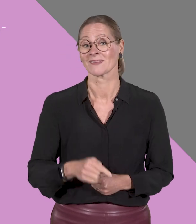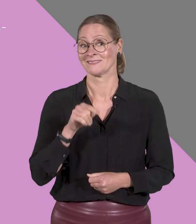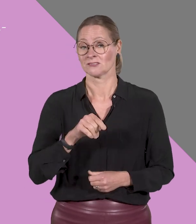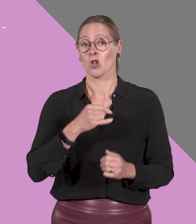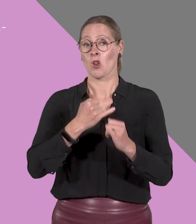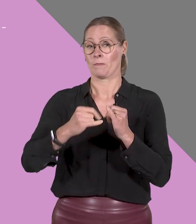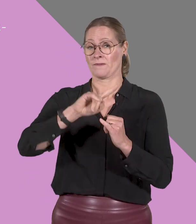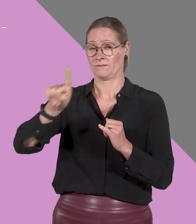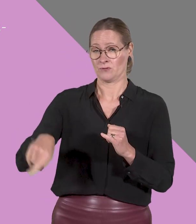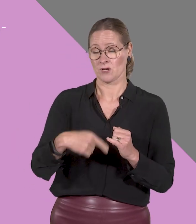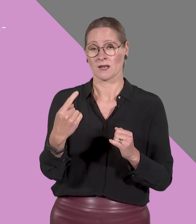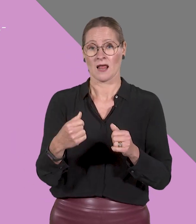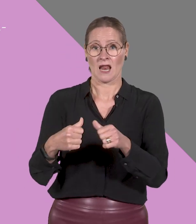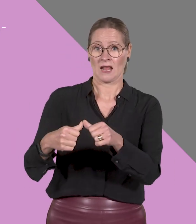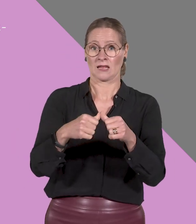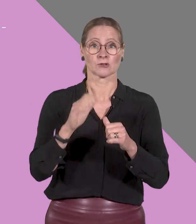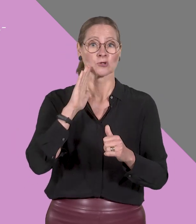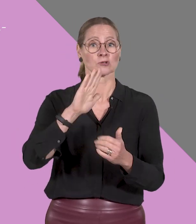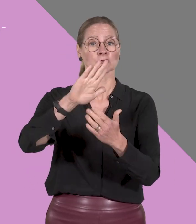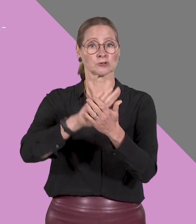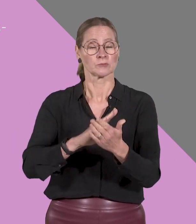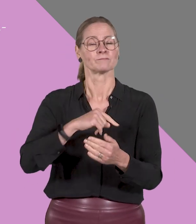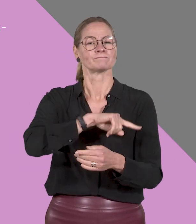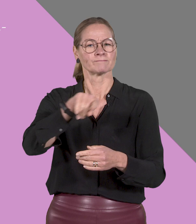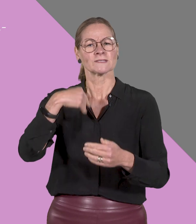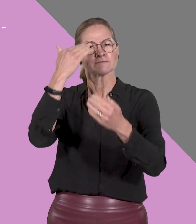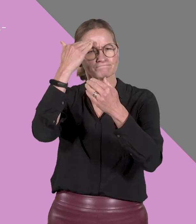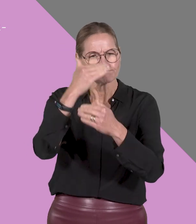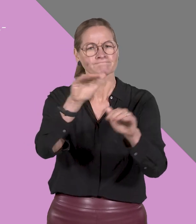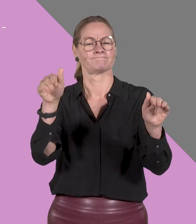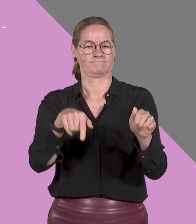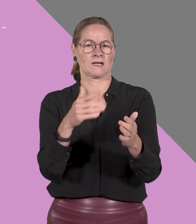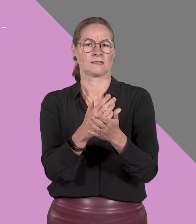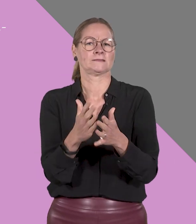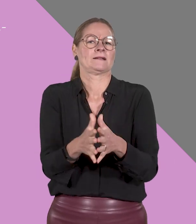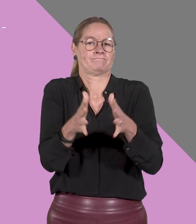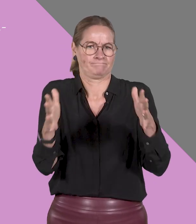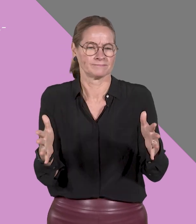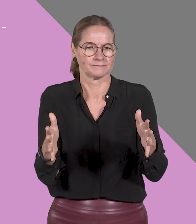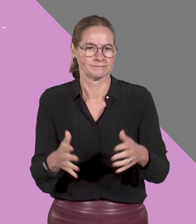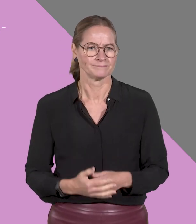Tiedotamme asiasta lisää loppuvuonna liiton kotisivuilla.